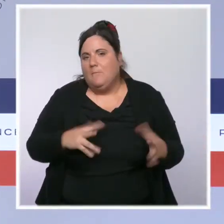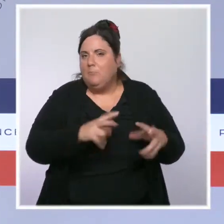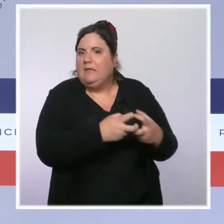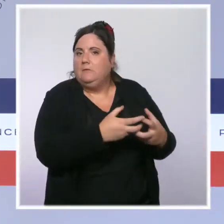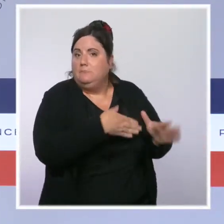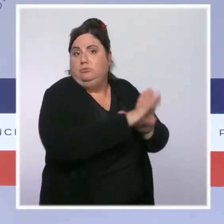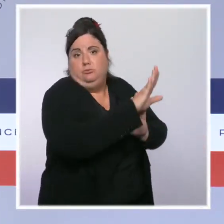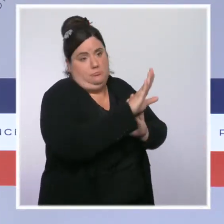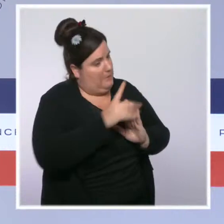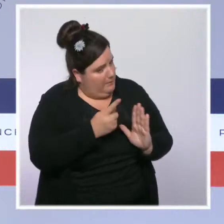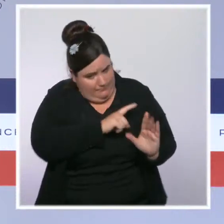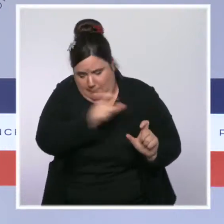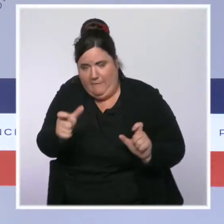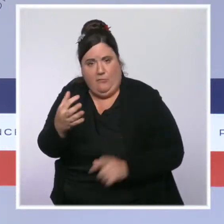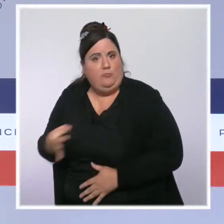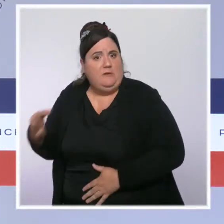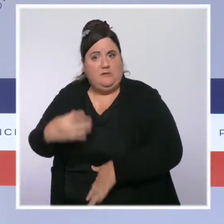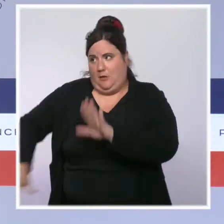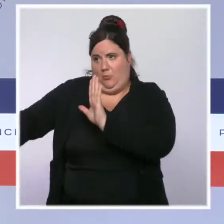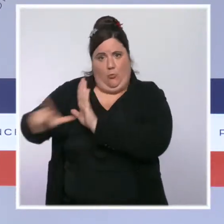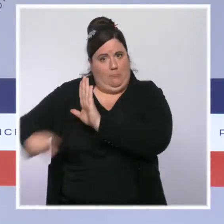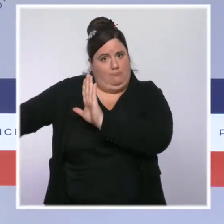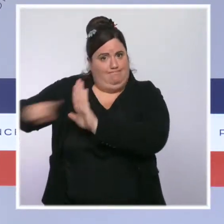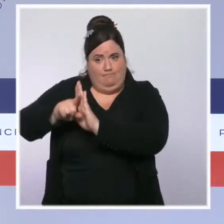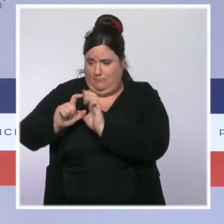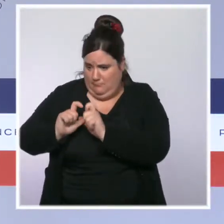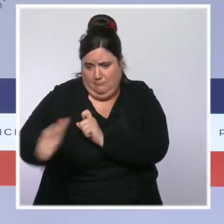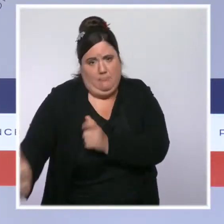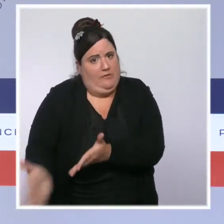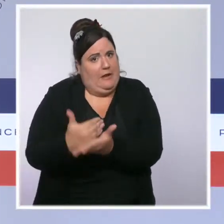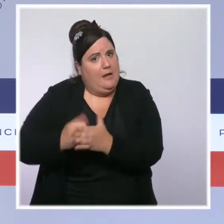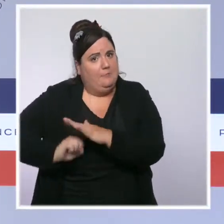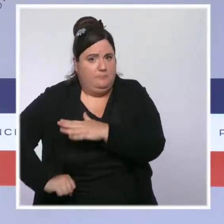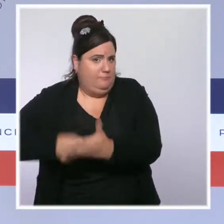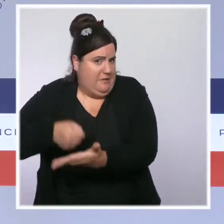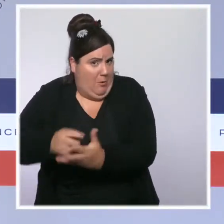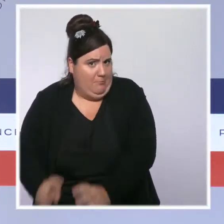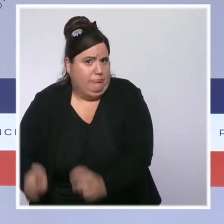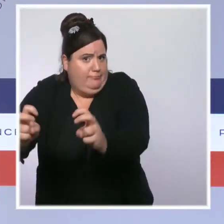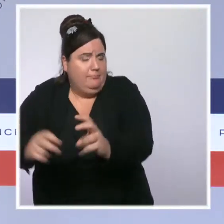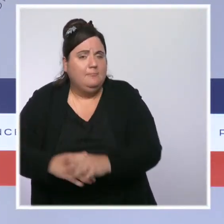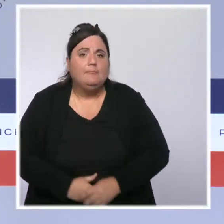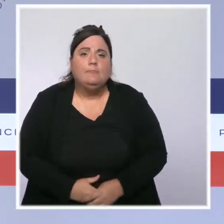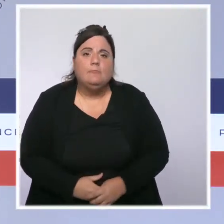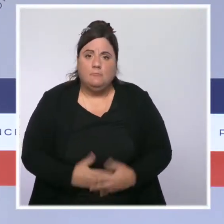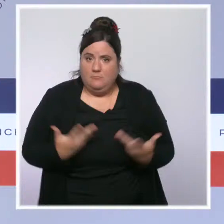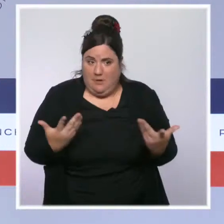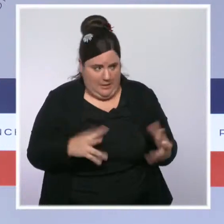et donc une revalorisation automatique dans ce cas, pour compenser cette augmentation des prix et pour compenser